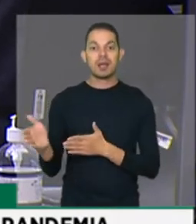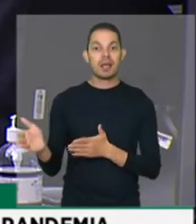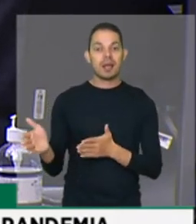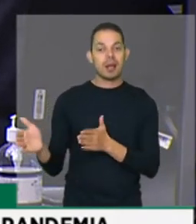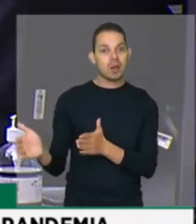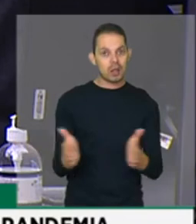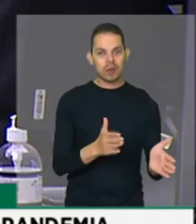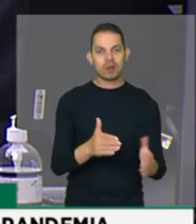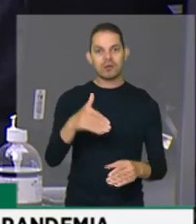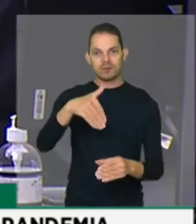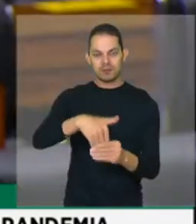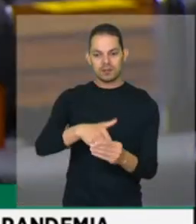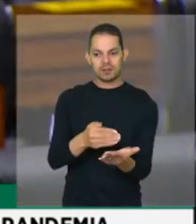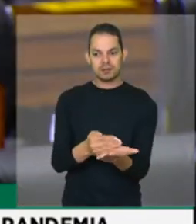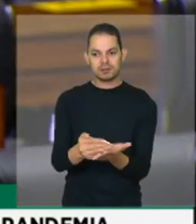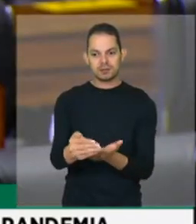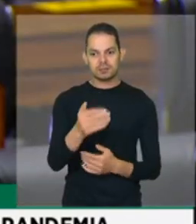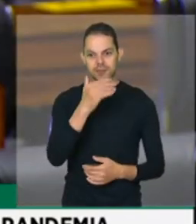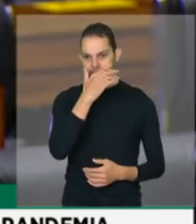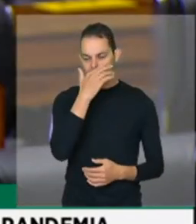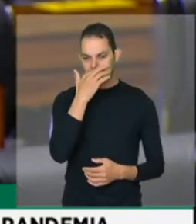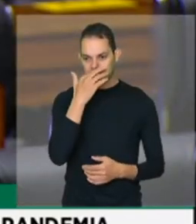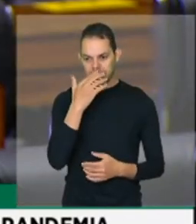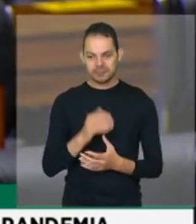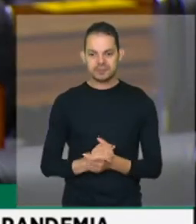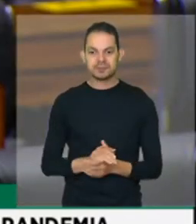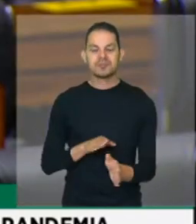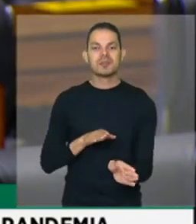[DEPUTADO]: TUDO SIM, PRESIDENTE. [PRESIDENTE]: